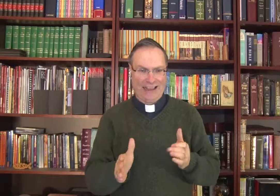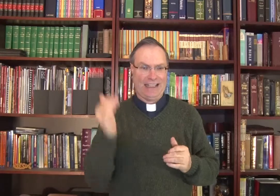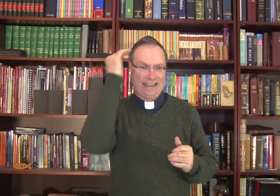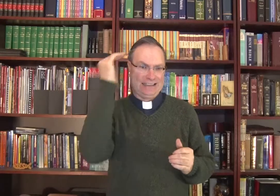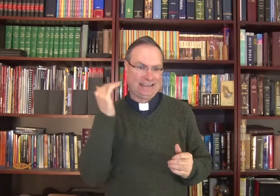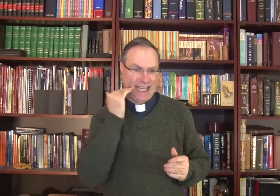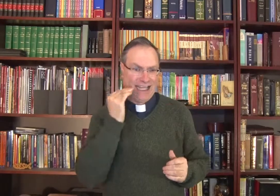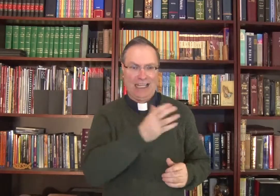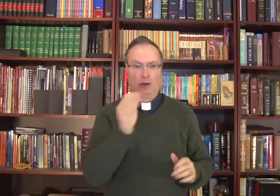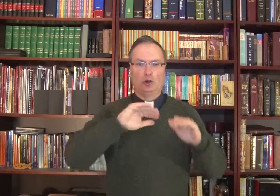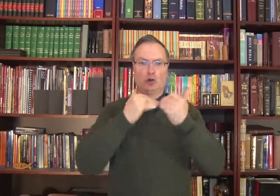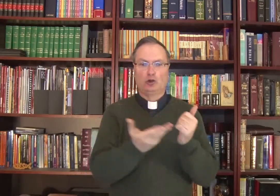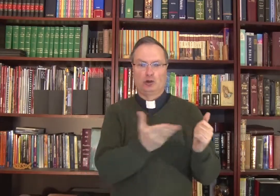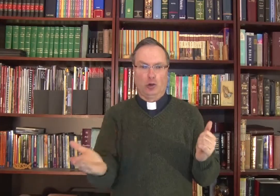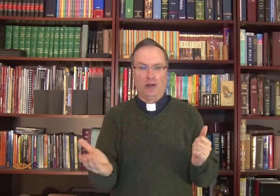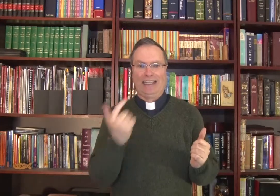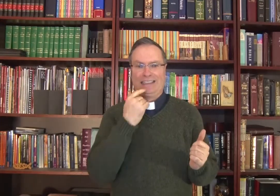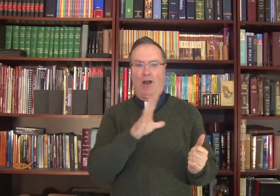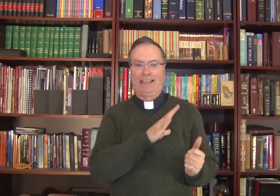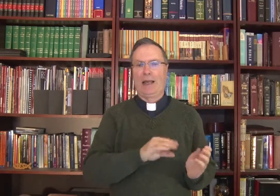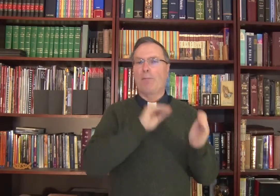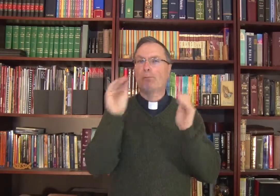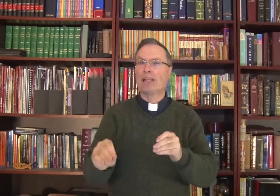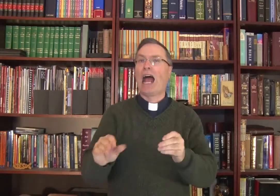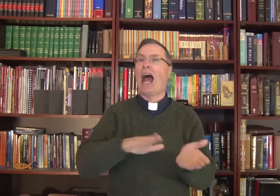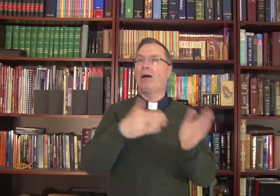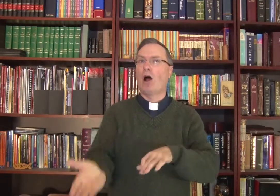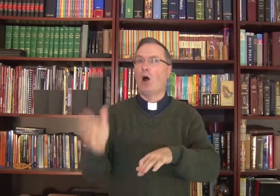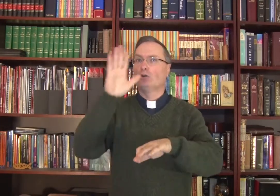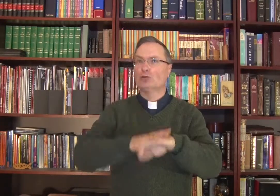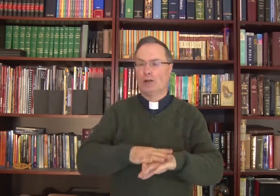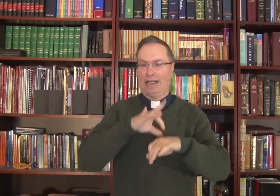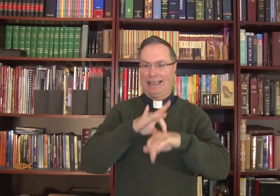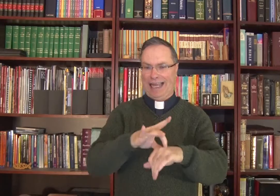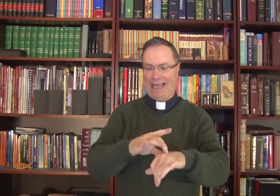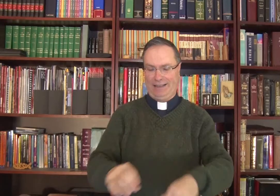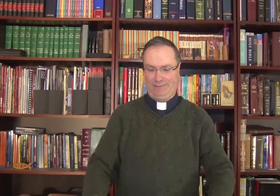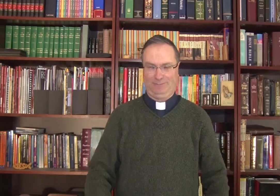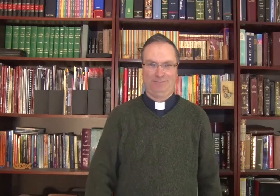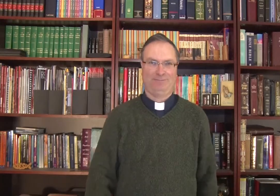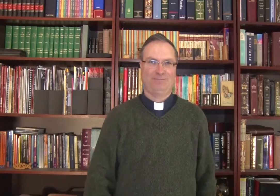des saints et de tous ceux qui ont été mis à mort sur la terre.